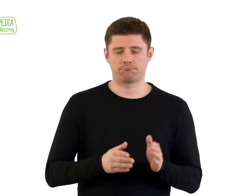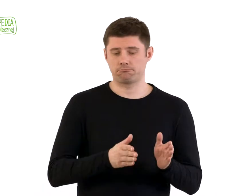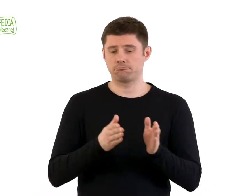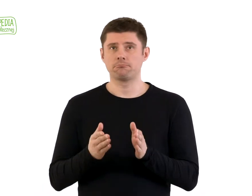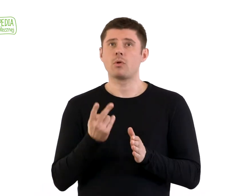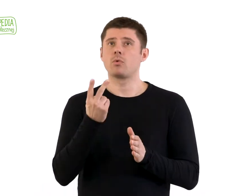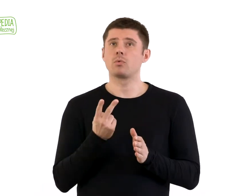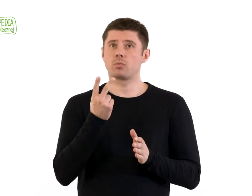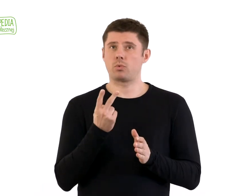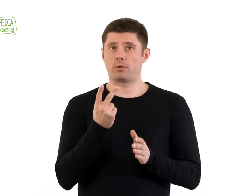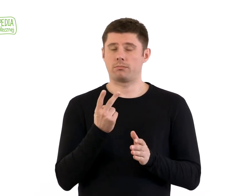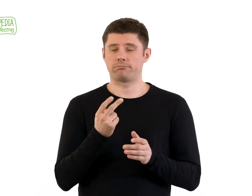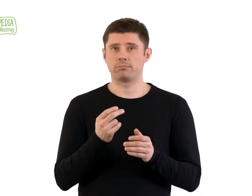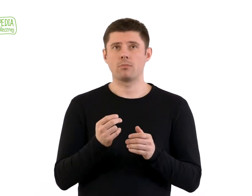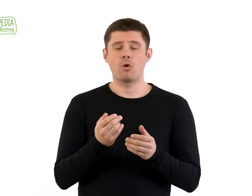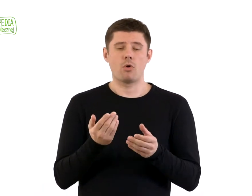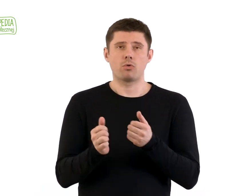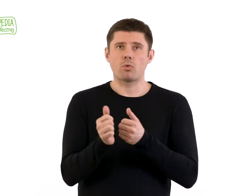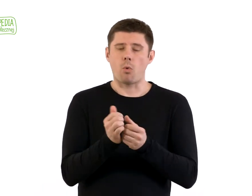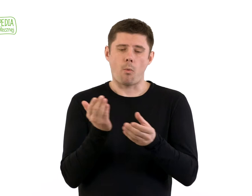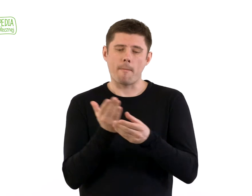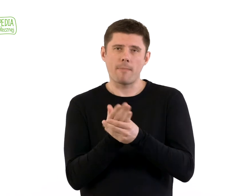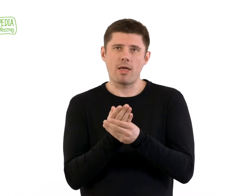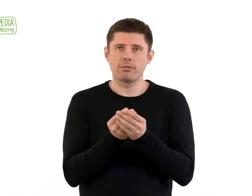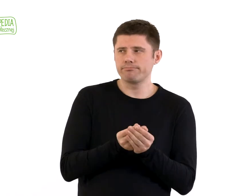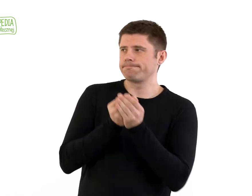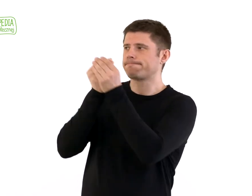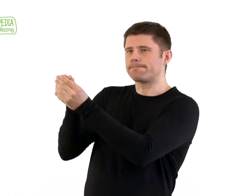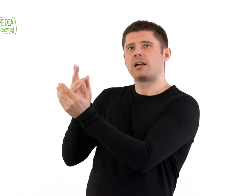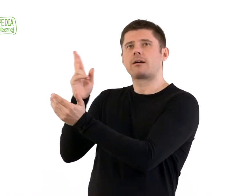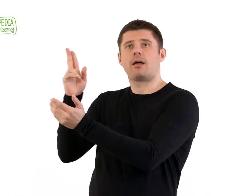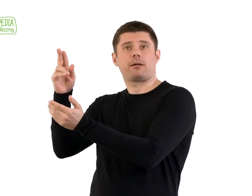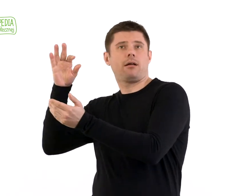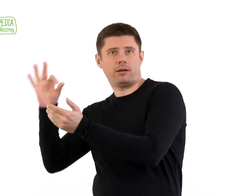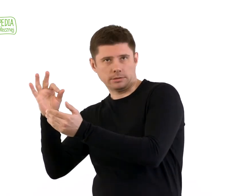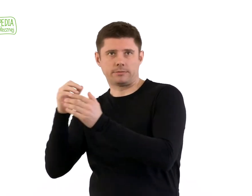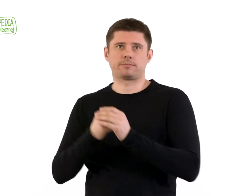Krok 2. Złożenie dokumentów do KRS